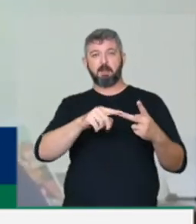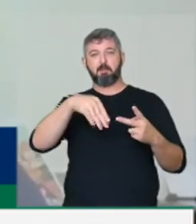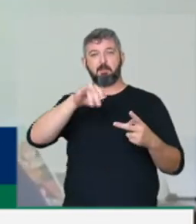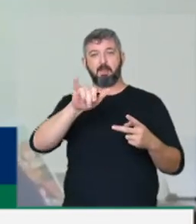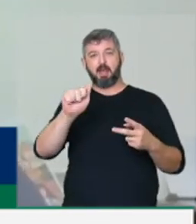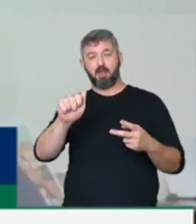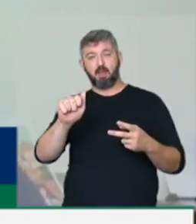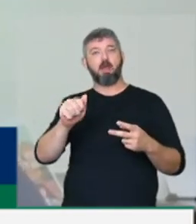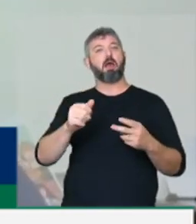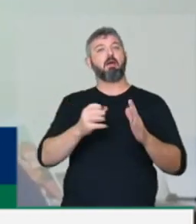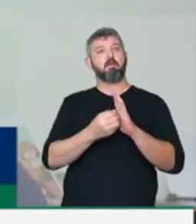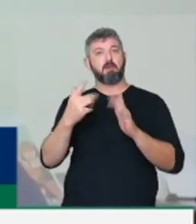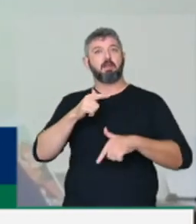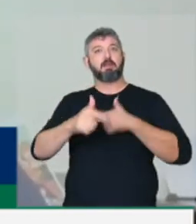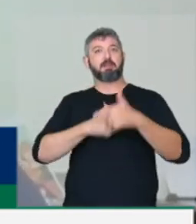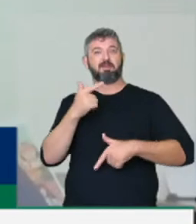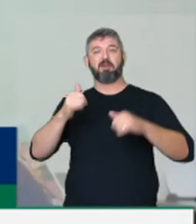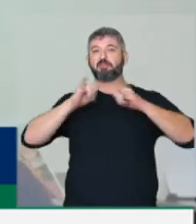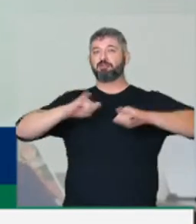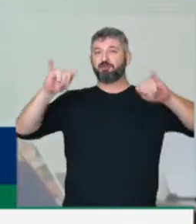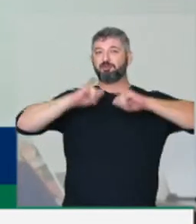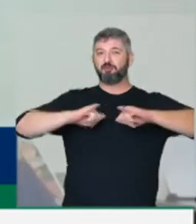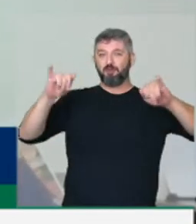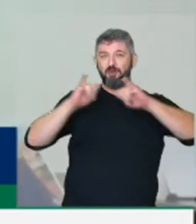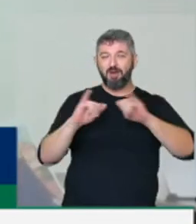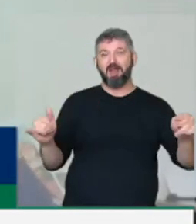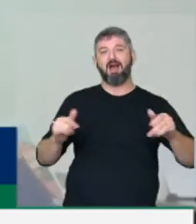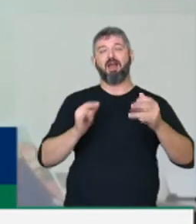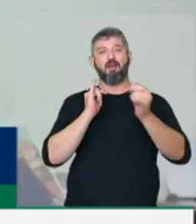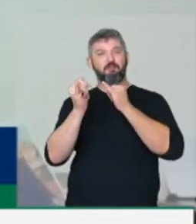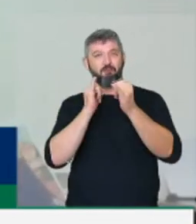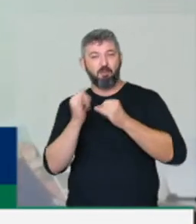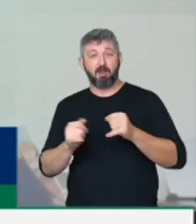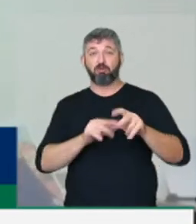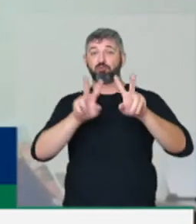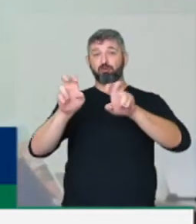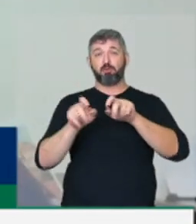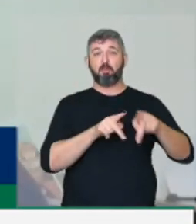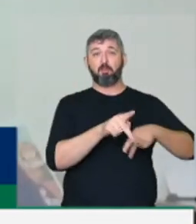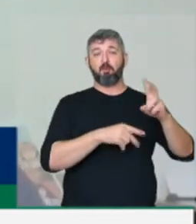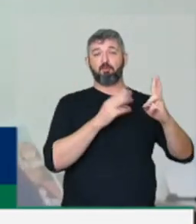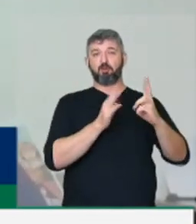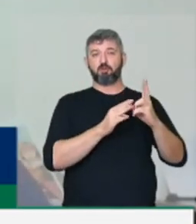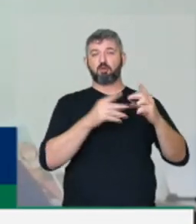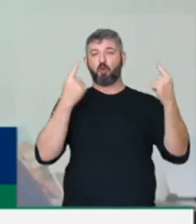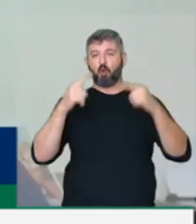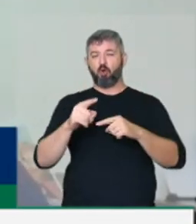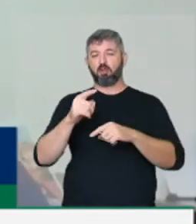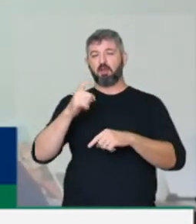E DEMAIS QUE ESTÃO AÍ COLABORANDO COM A DIVULGAÇÃO DE... DE INFORMAÇÕES AOS POVOS INDÍGENAS COMBATENDO AS "FAKE NEWS"... E SE DOANDO... PARA INFORMAR A POPULAÇÃO